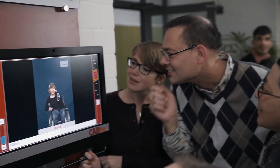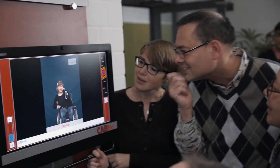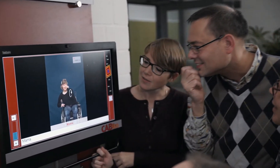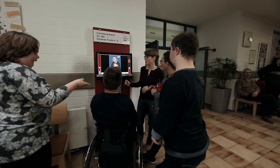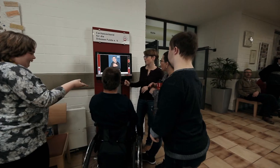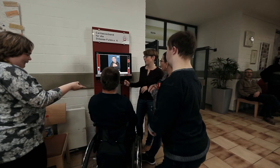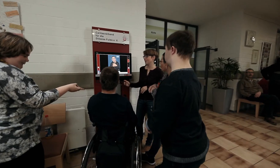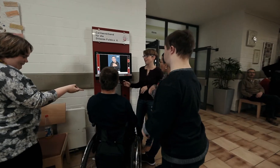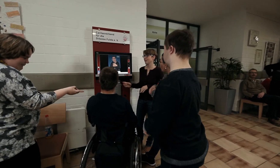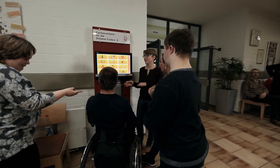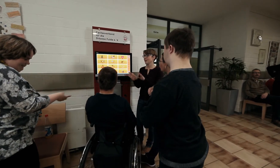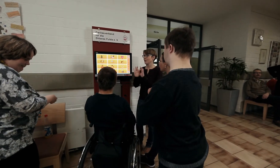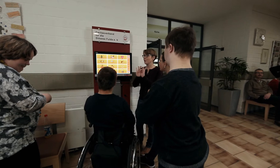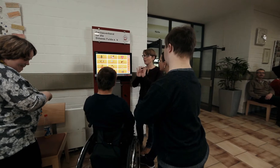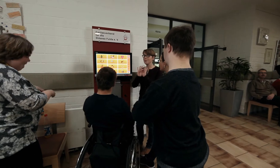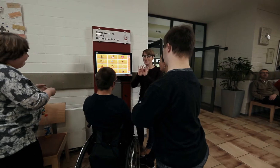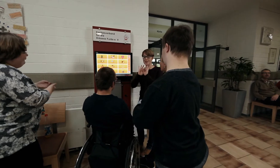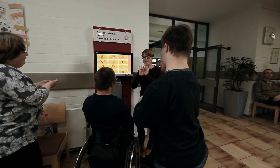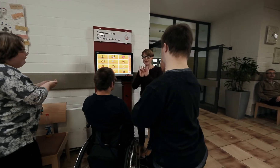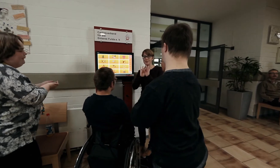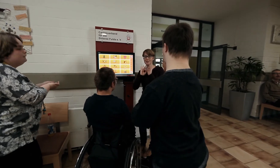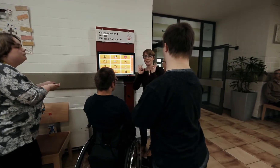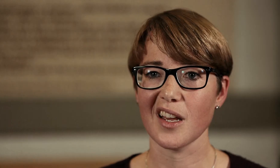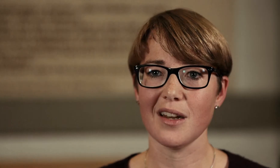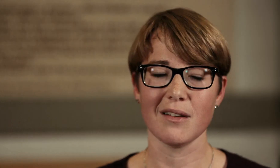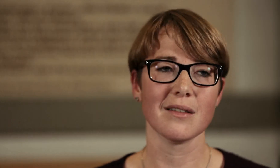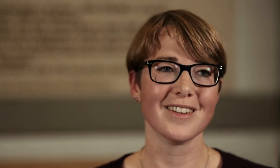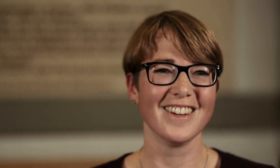ich sehe wie die Gebärde funktioniert: Das wird sehr, sehr gerne genutzt. Es ist der Renner.